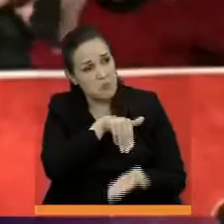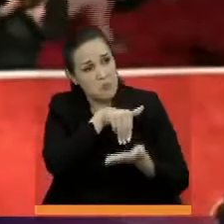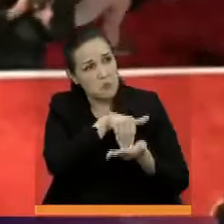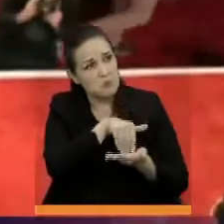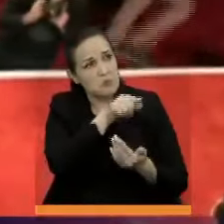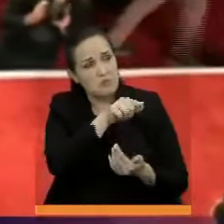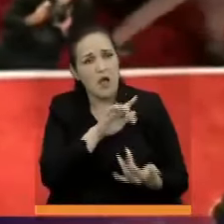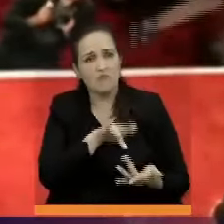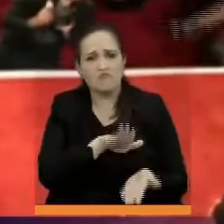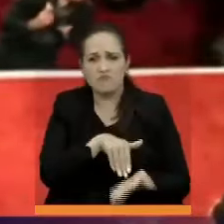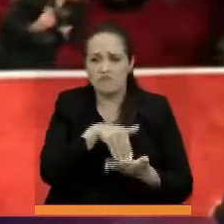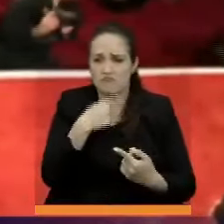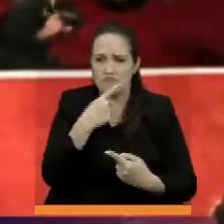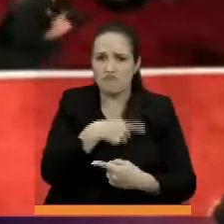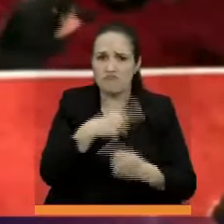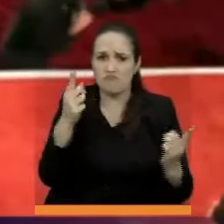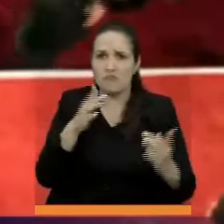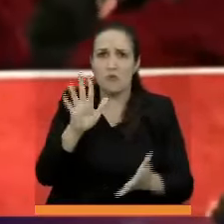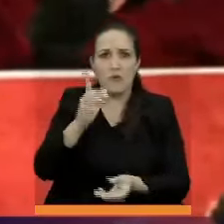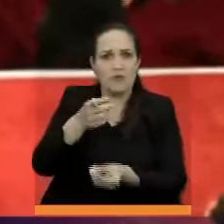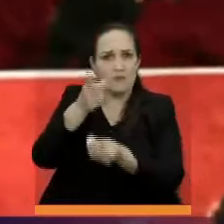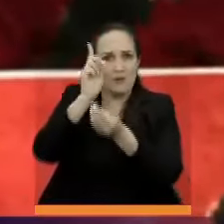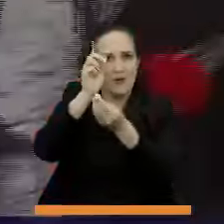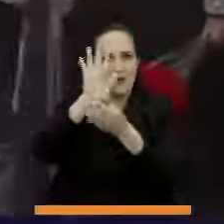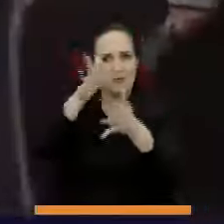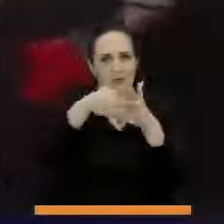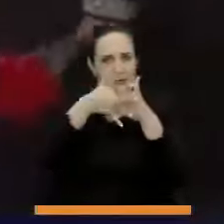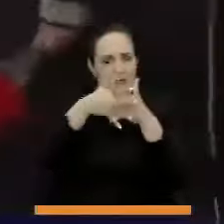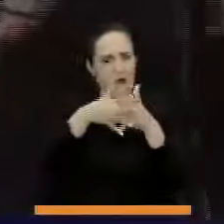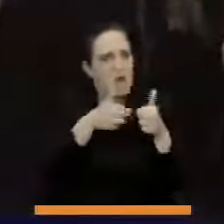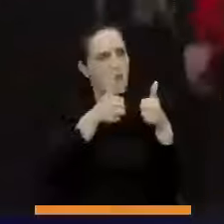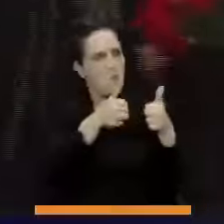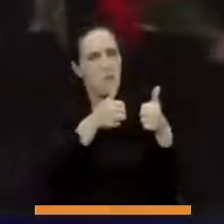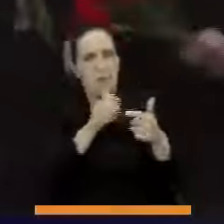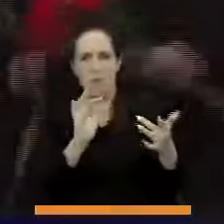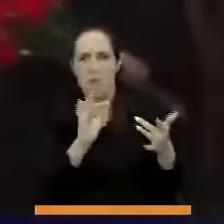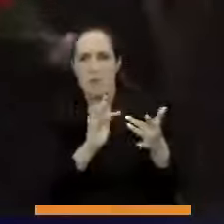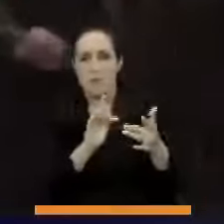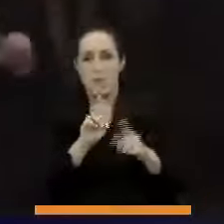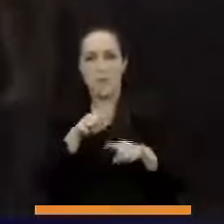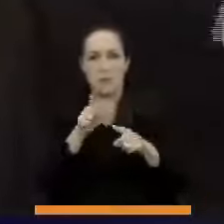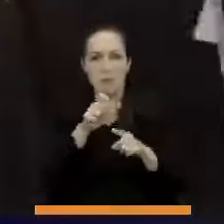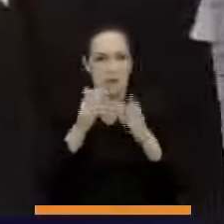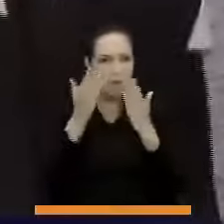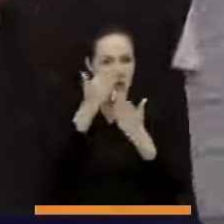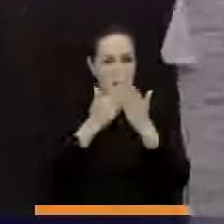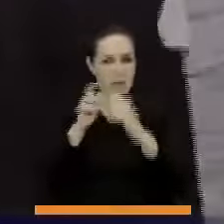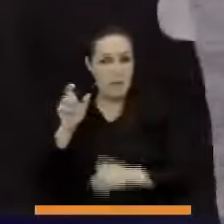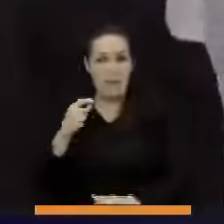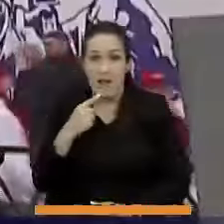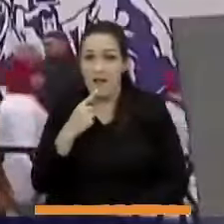DISPOSICIóN A RETOMAR EL DIáLOGO CON DONALD TRUMP, SEGúN EL MANDATARIO RUSO, EL PRESIDENTE ELECTO HA MOSTRADO UNA POSTURA